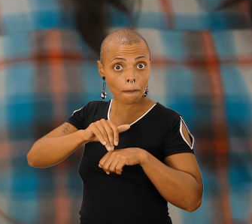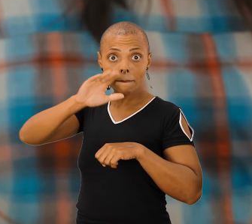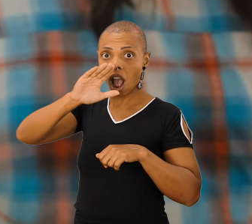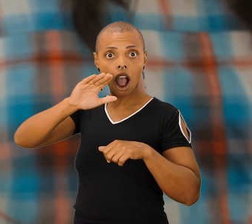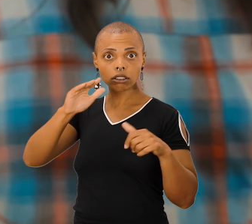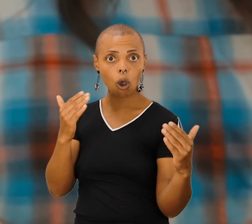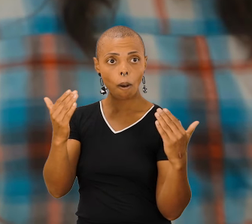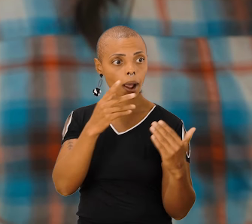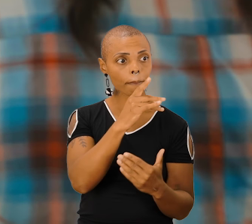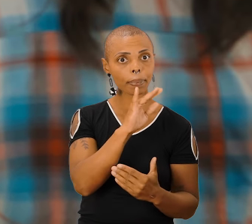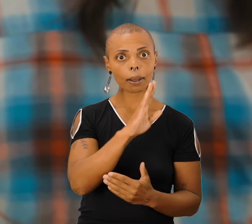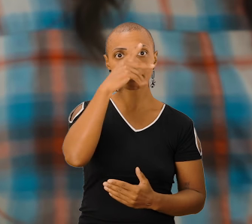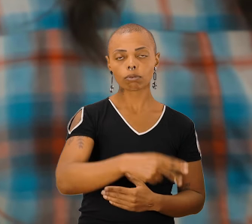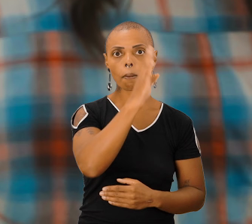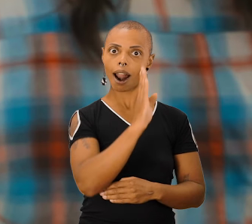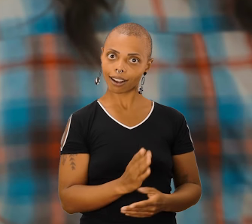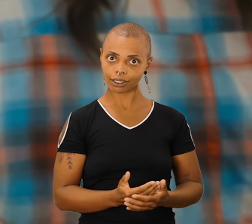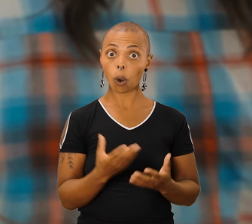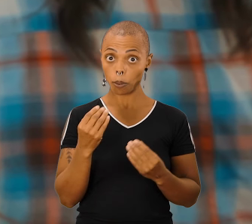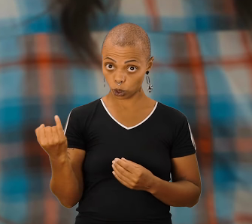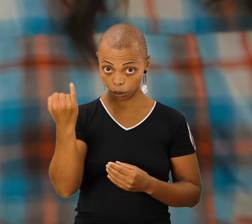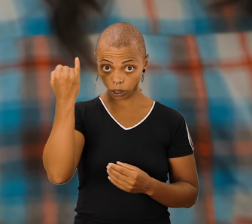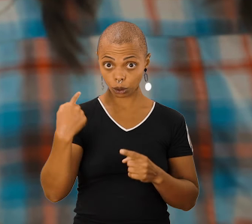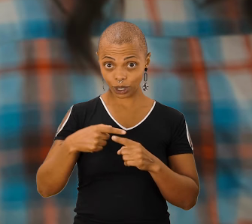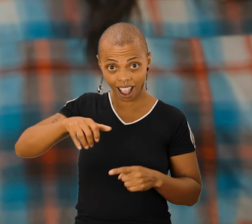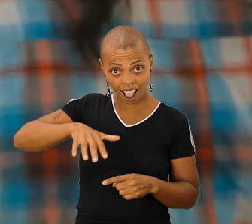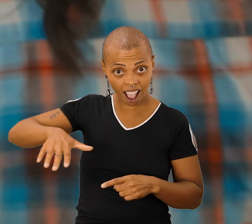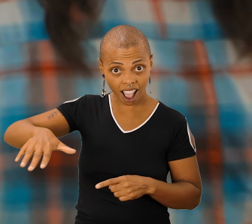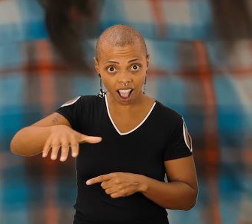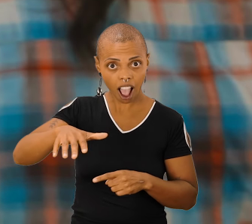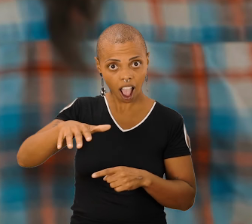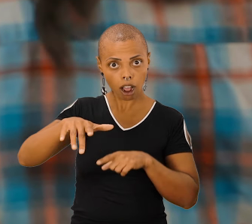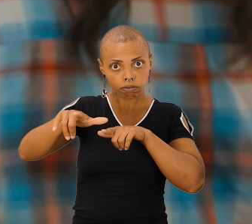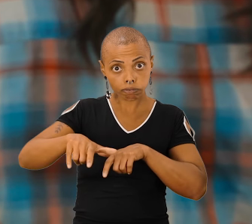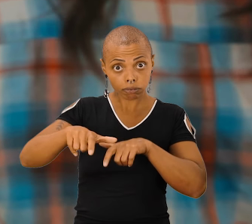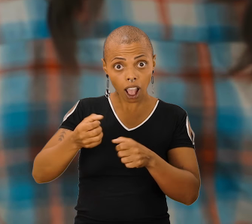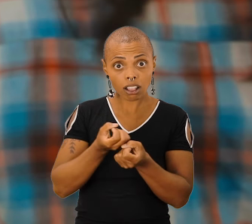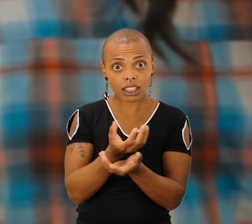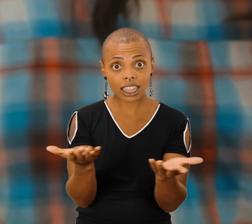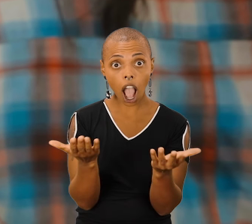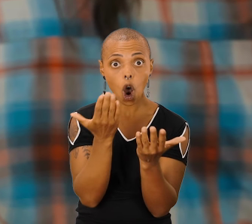Ele é tão importante, pois esse setor, o nosso setor, que alimenta o Brasil e o Mundo.